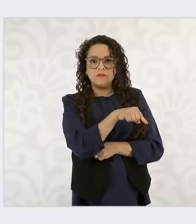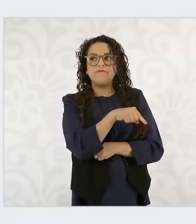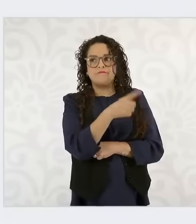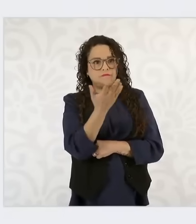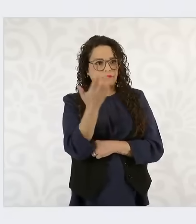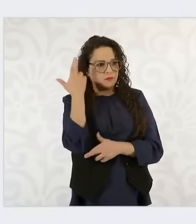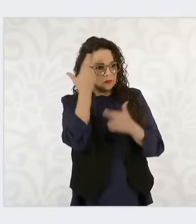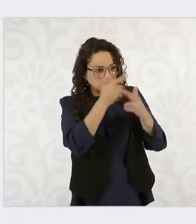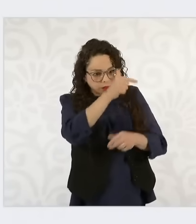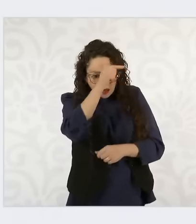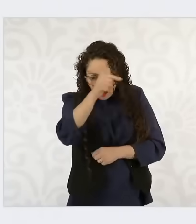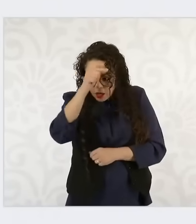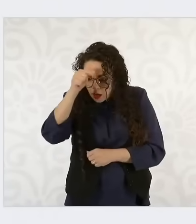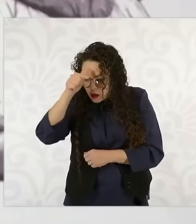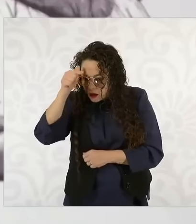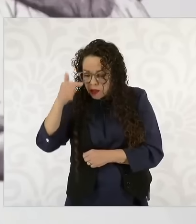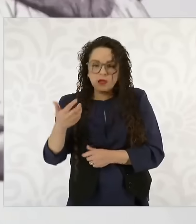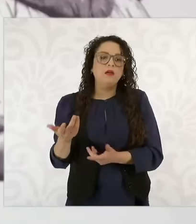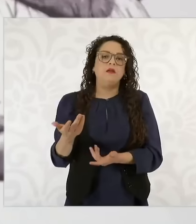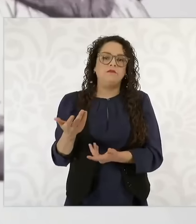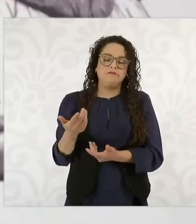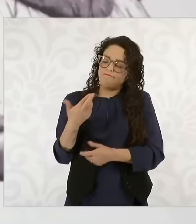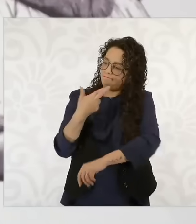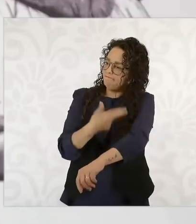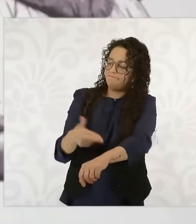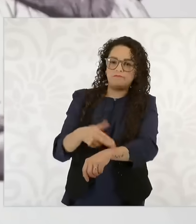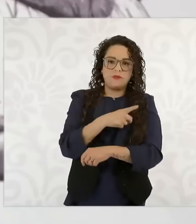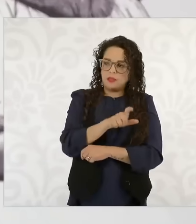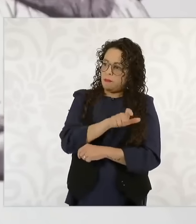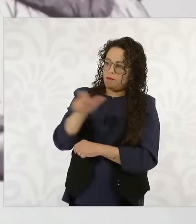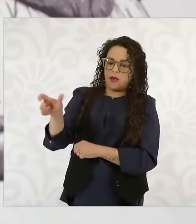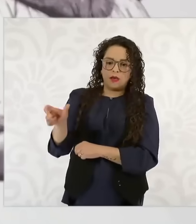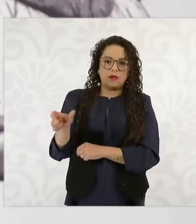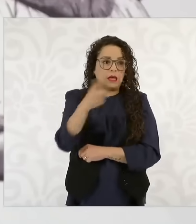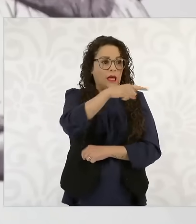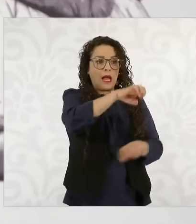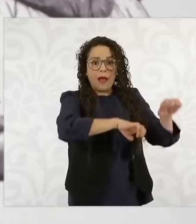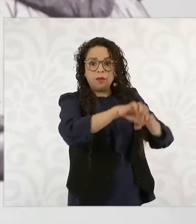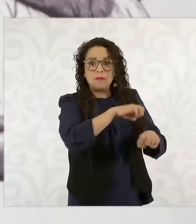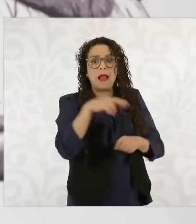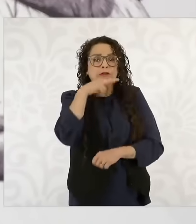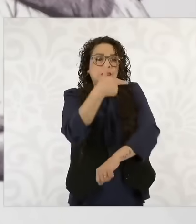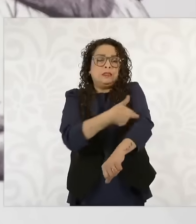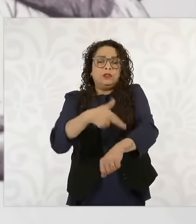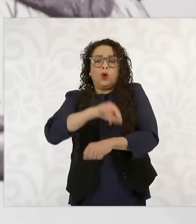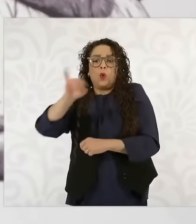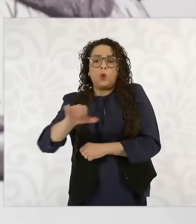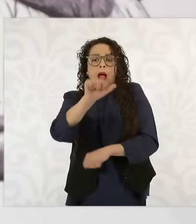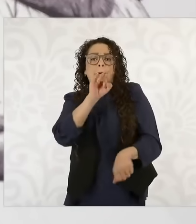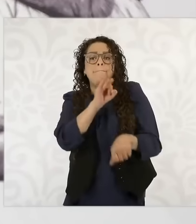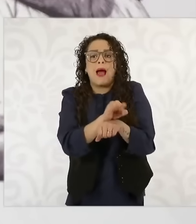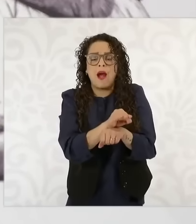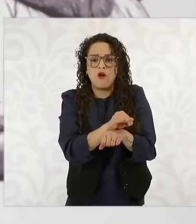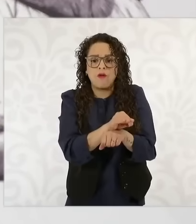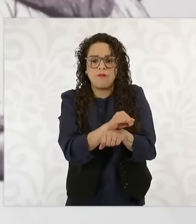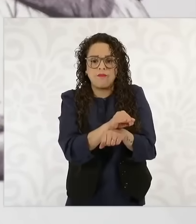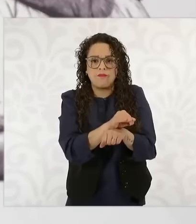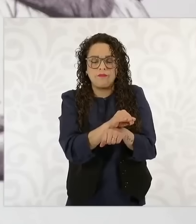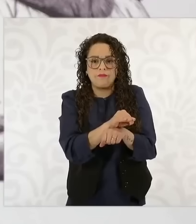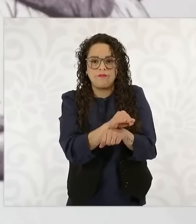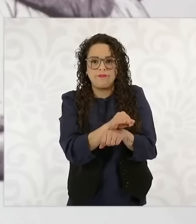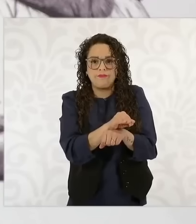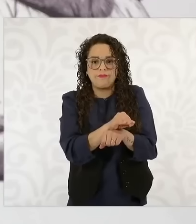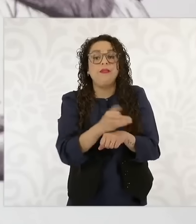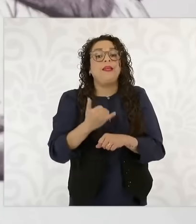muchos que todavía muchos de ellos tienen amparas. viene una reforma a la ley porque además le